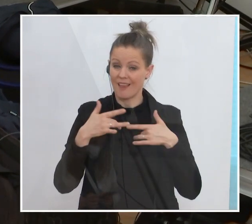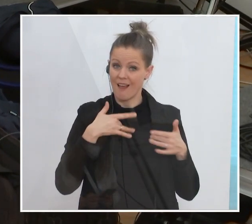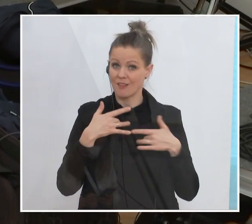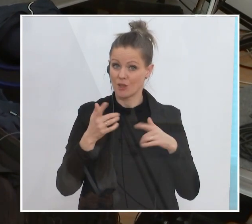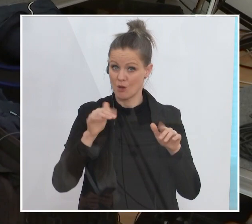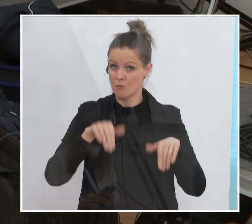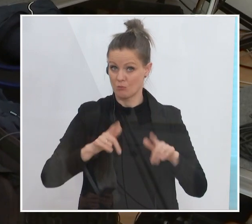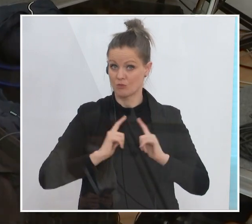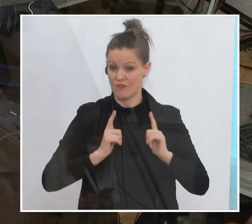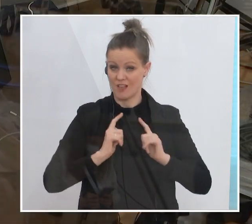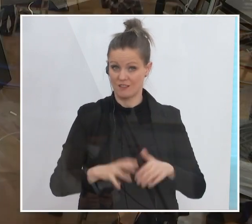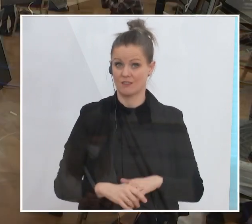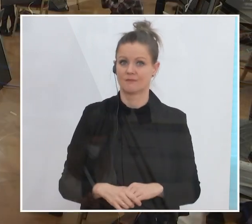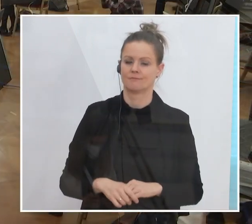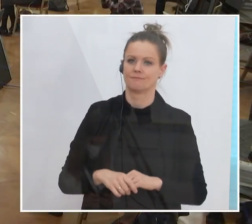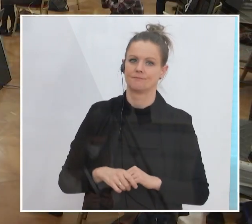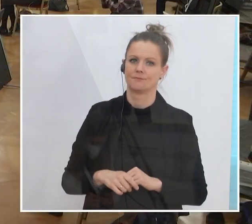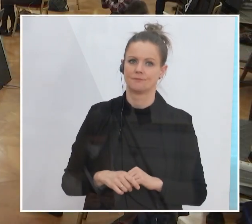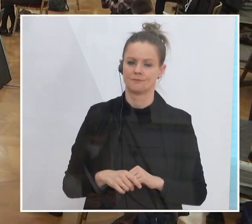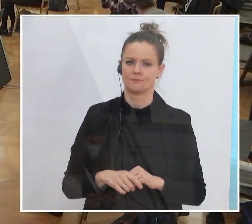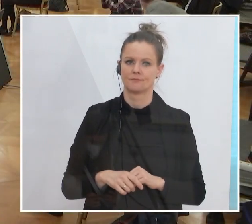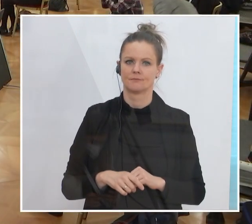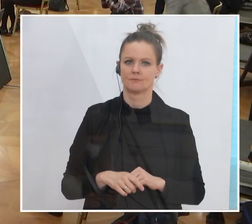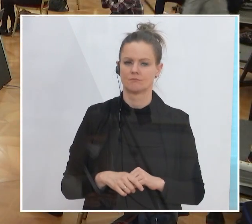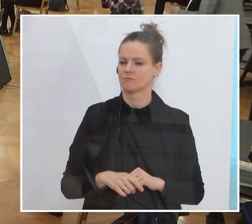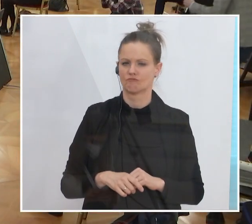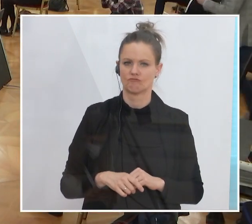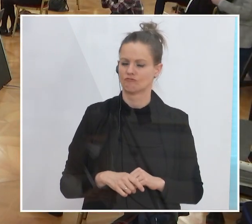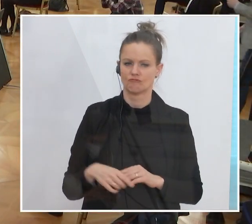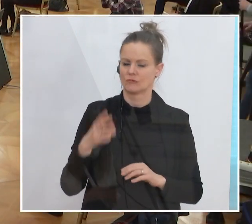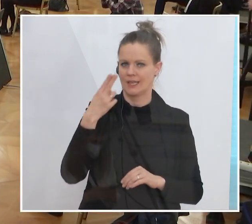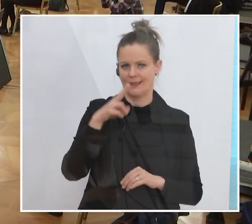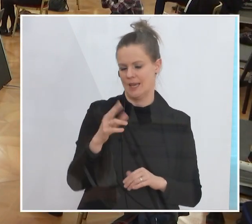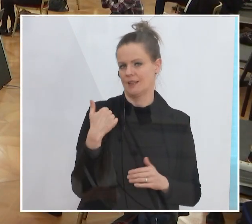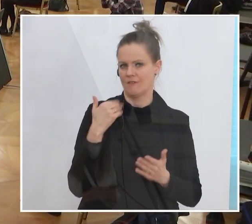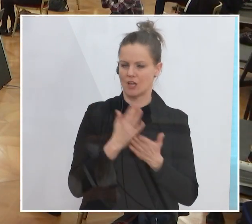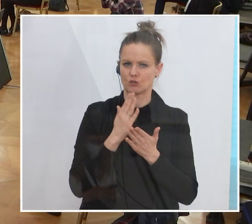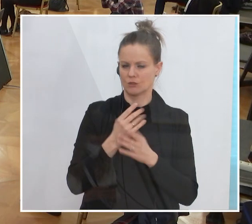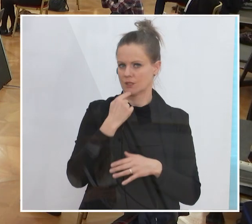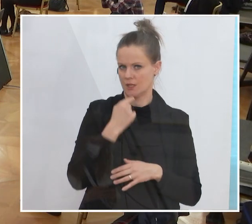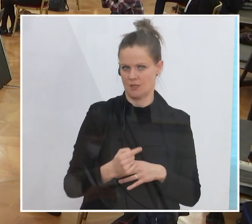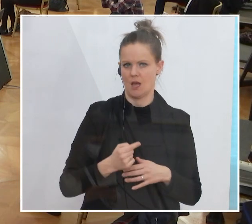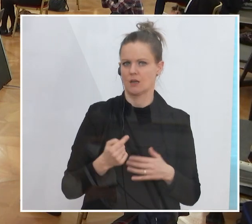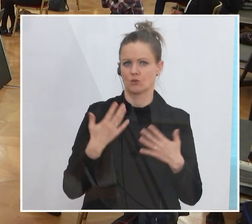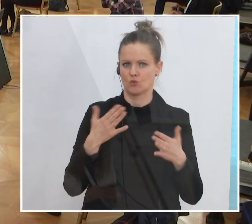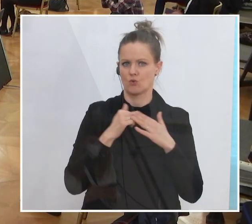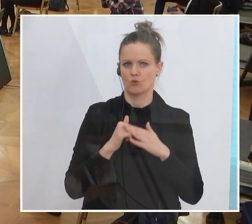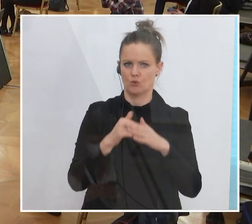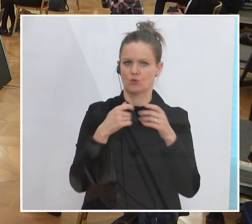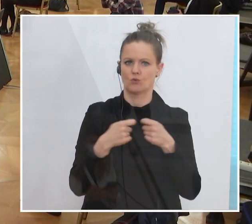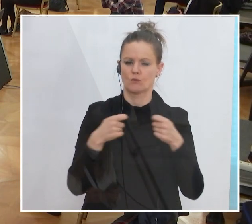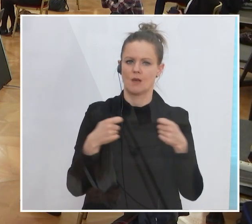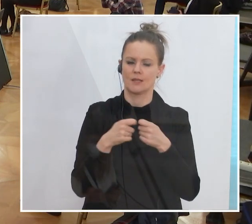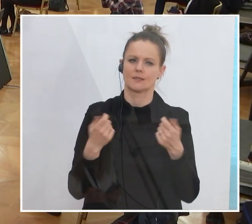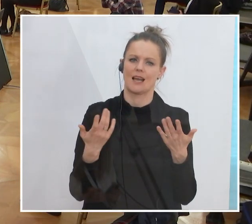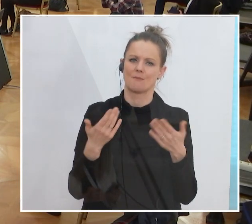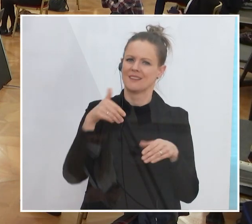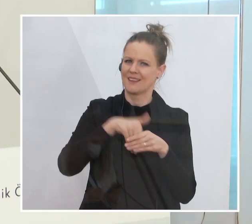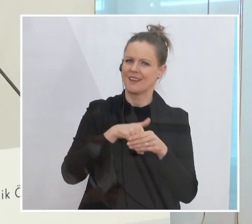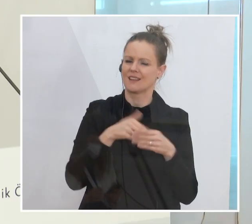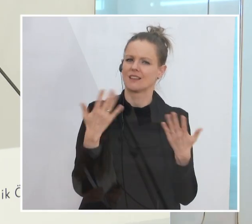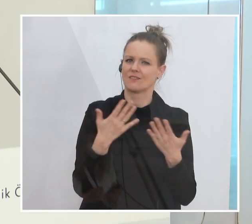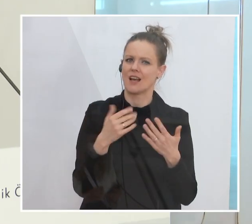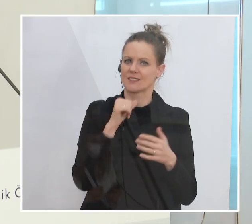Nein, wie schon gesagt wurde, geht es bei diesen Unterstützungsmaßnahmen jetzt nicht konkret darum,